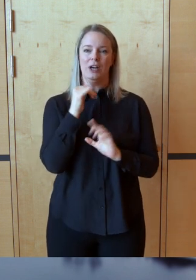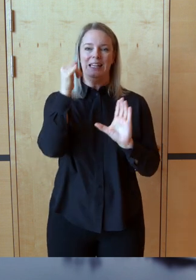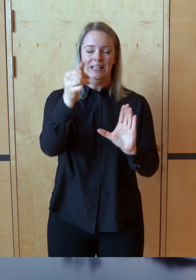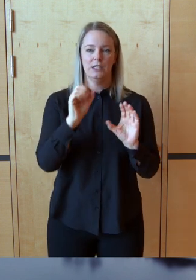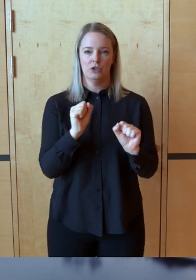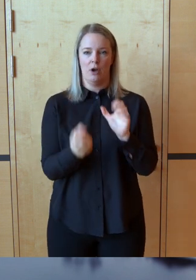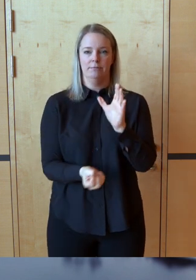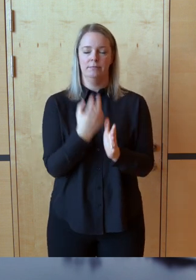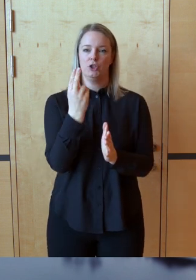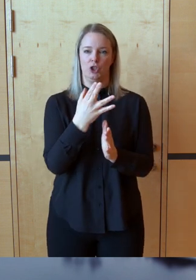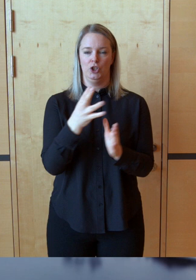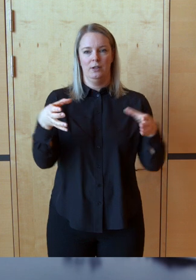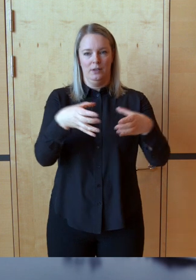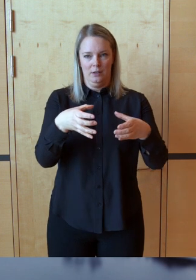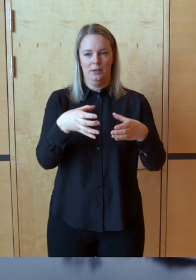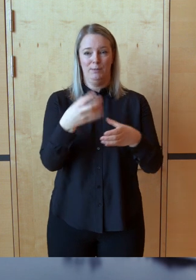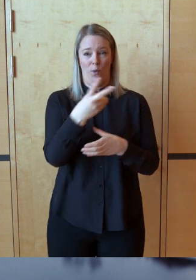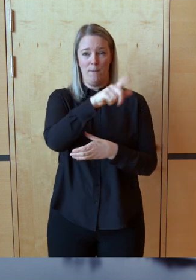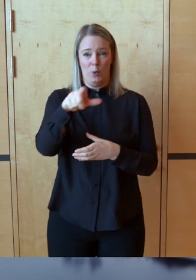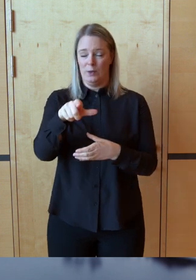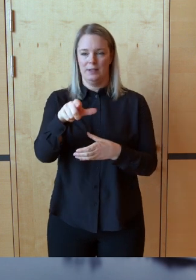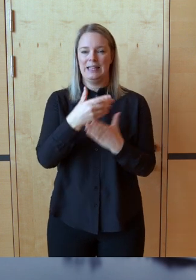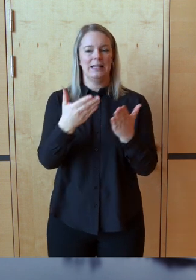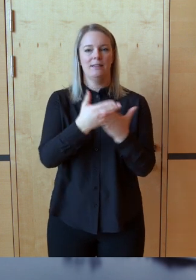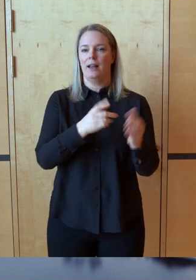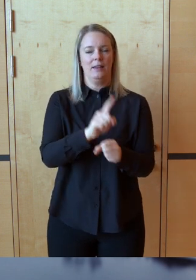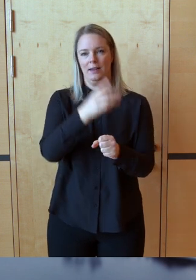Vad ska vi äta 12 personer Det är inte en deltidskår som kan göra en insats